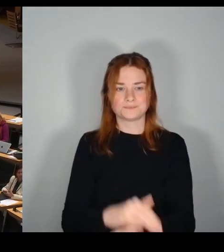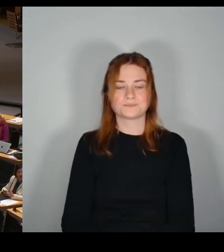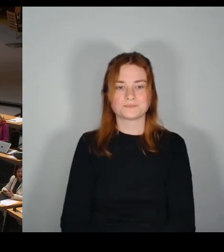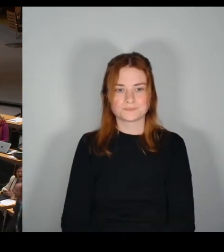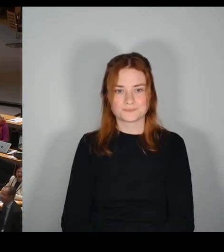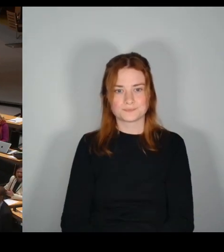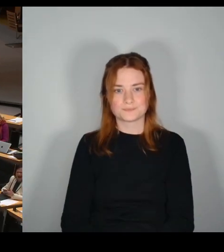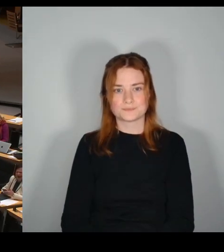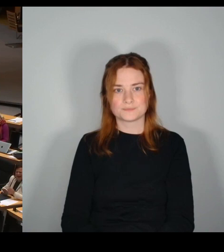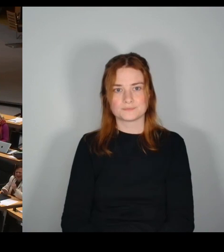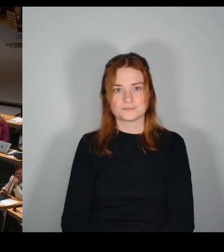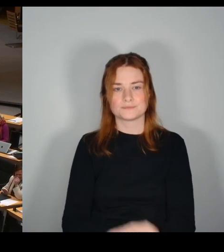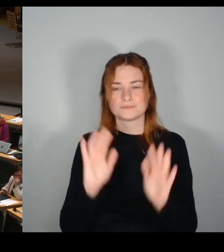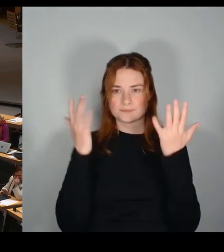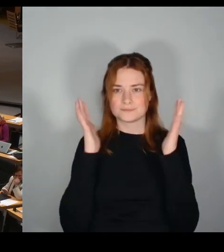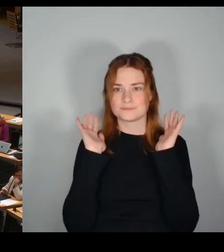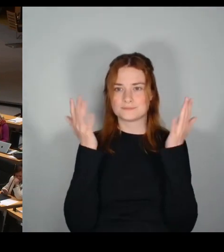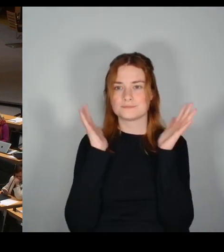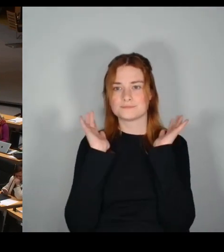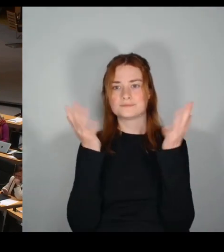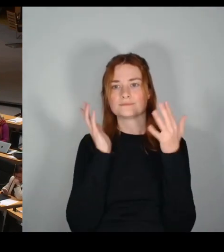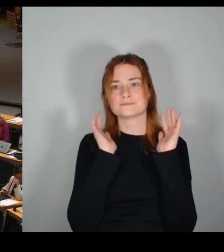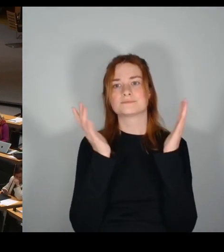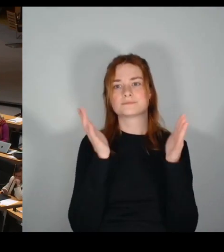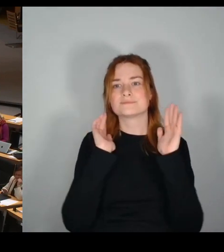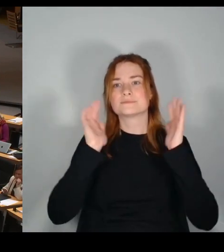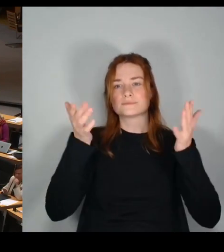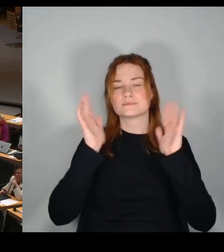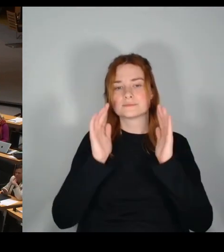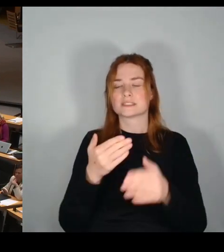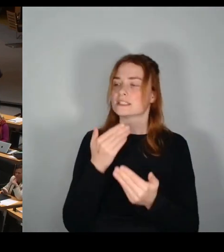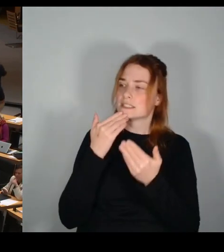Vielen Dank für die CDU Fraktion hat dann ohne glitzernden Fummel der Kollege Graef jetzt das Wort.